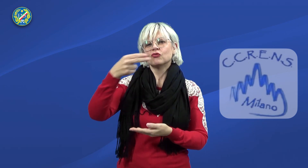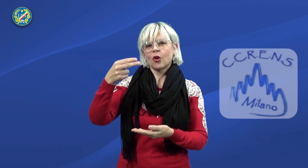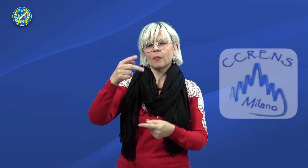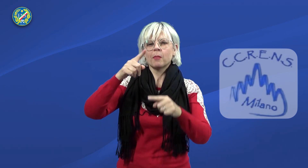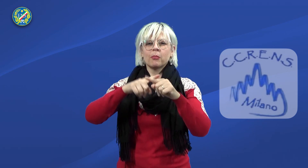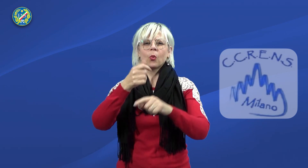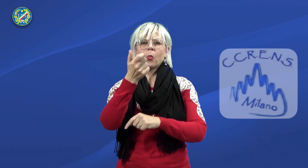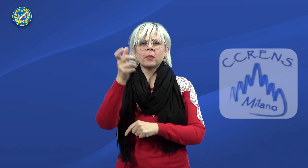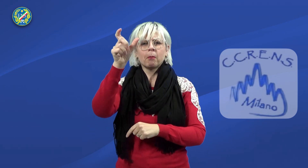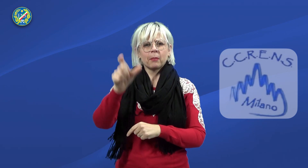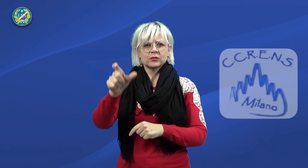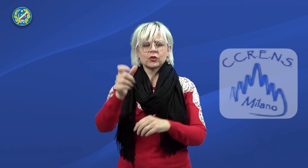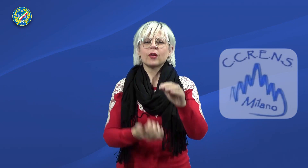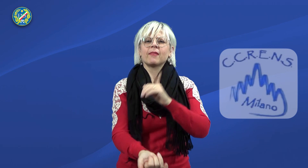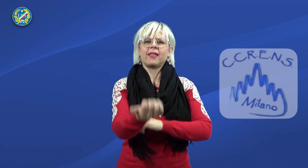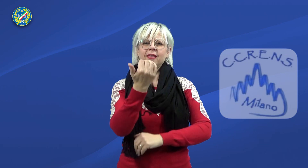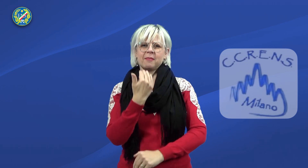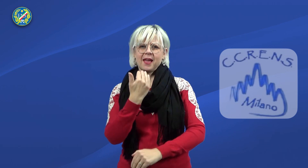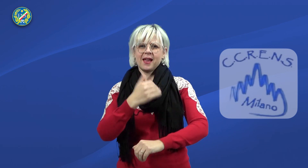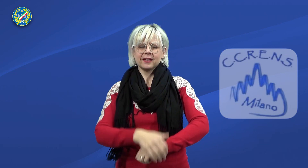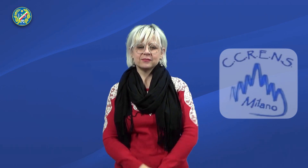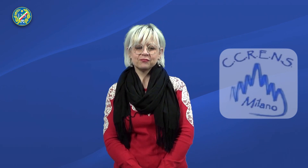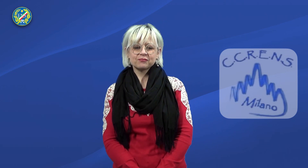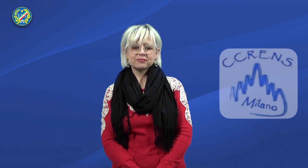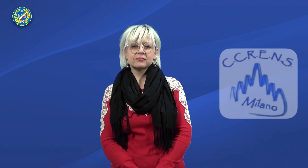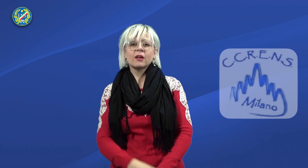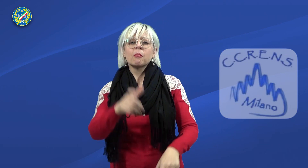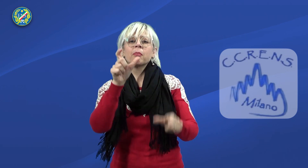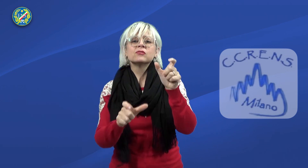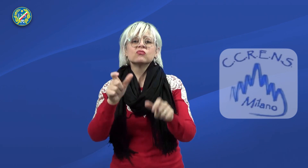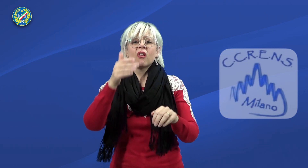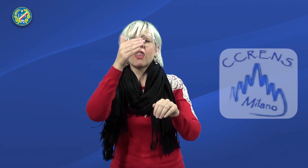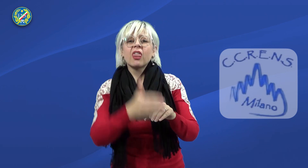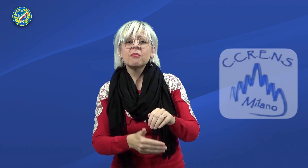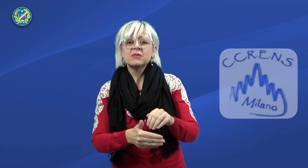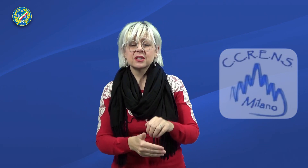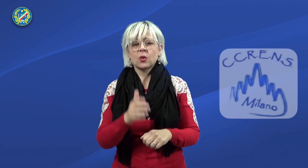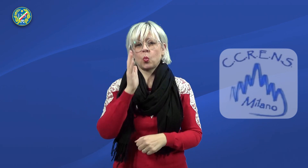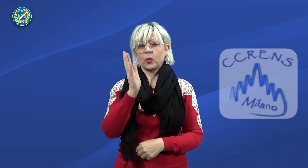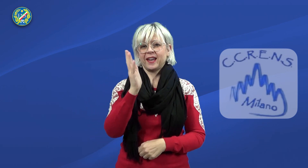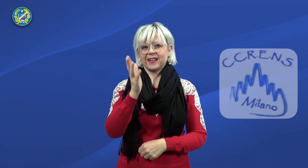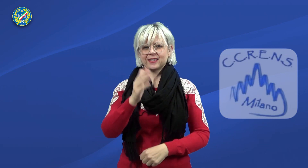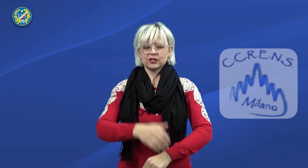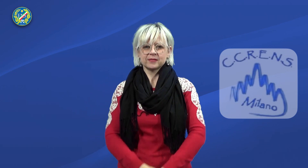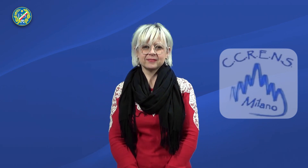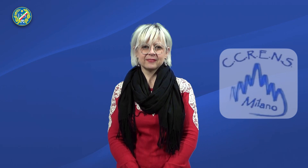via email il nome e quante persone siete. Il limite è di 15 persone.